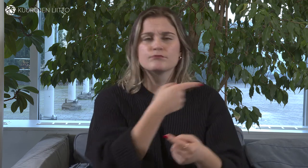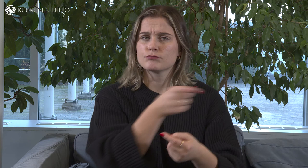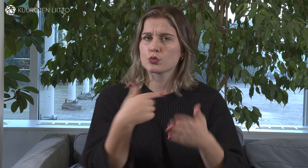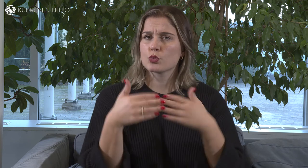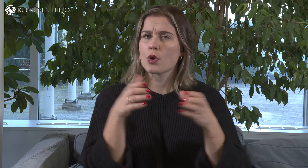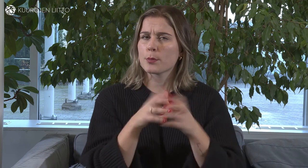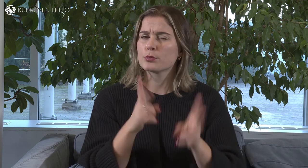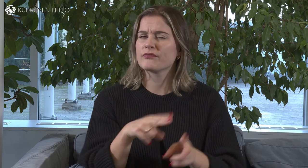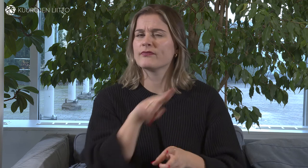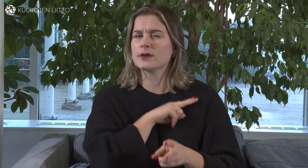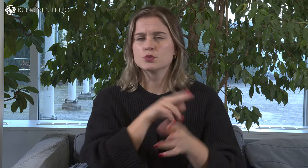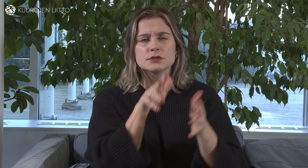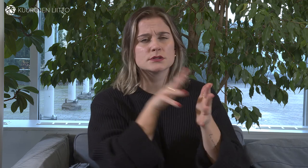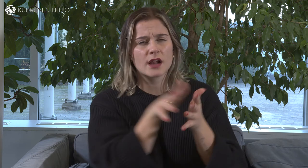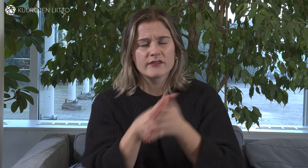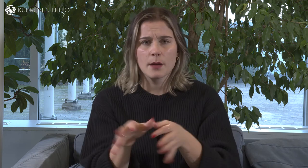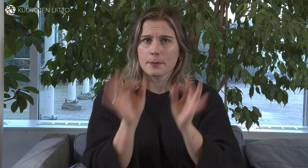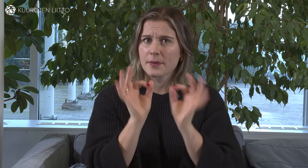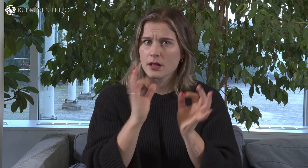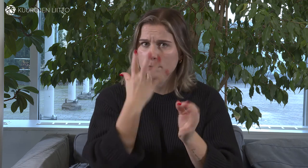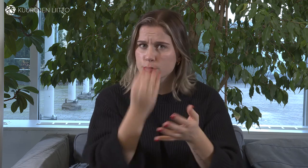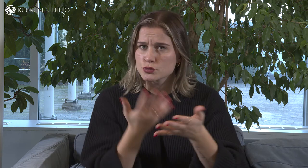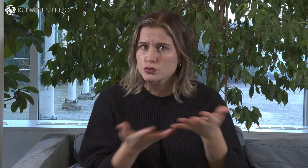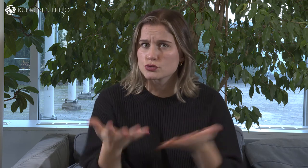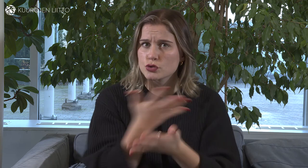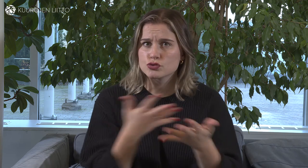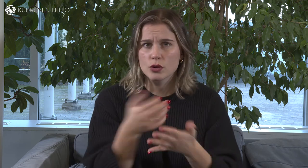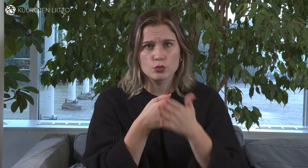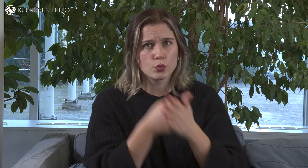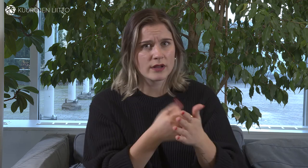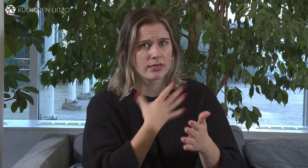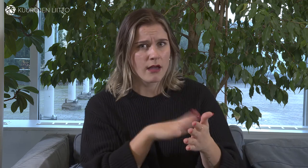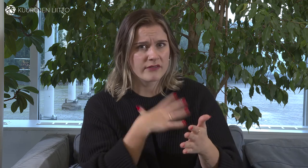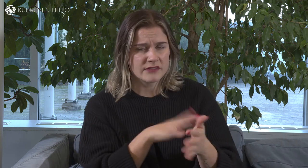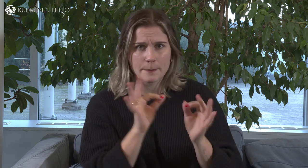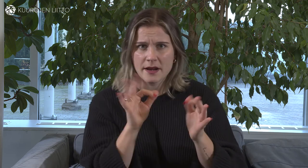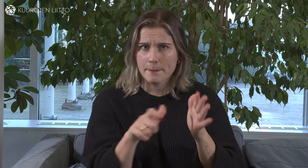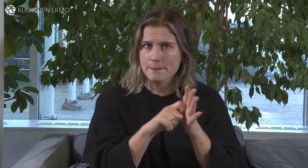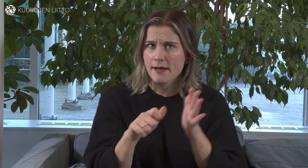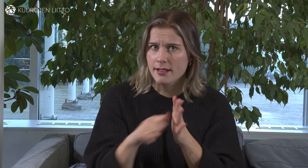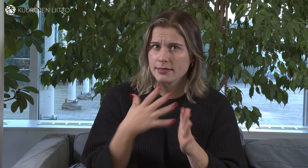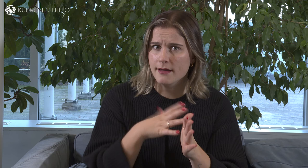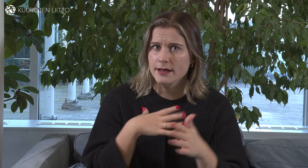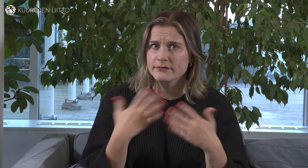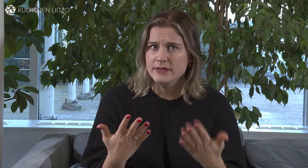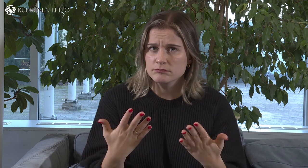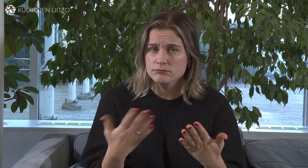Työryhmän vastuulla on myös selvittää psykososiaalisen tuen tarvetta -